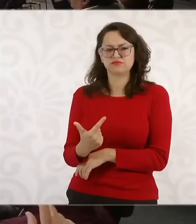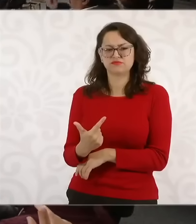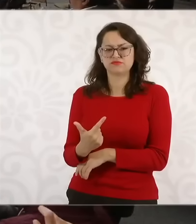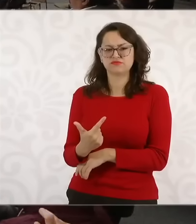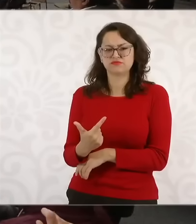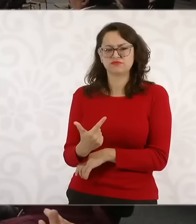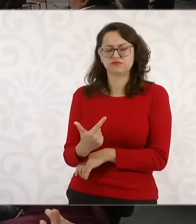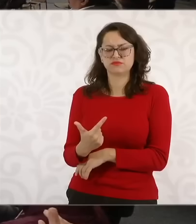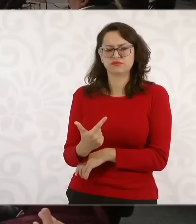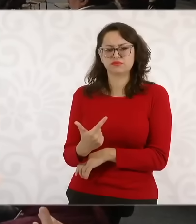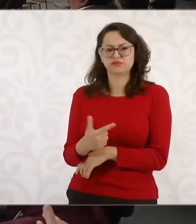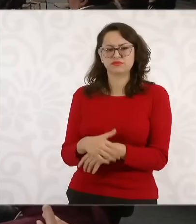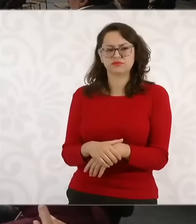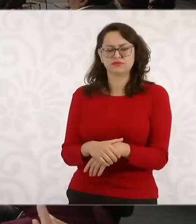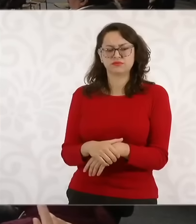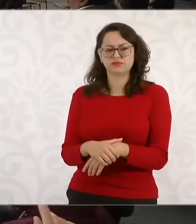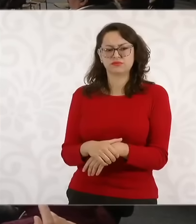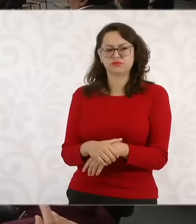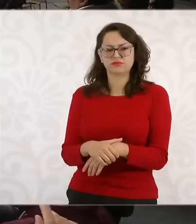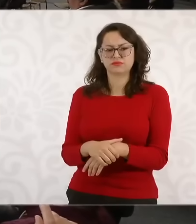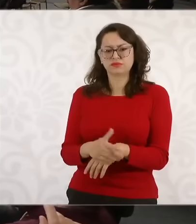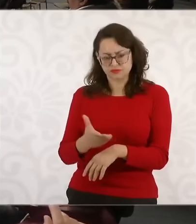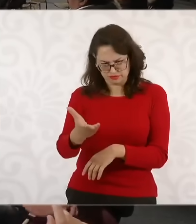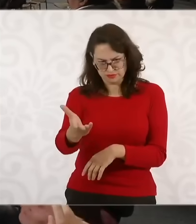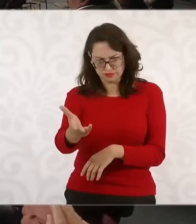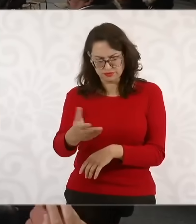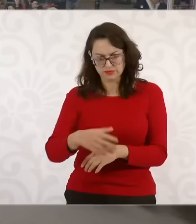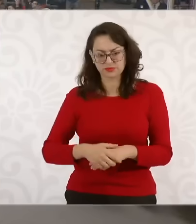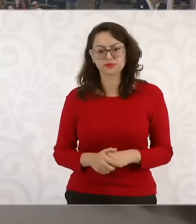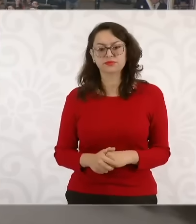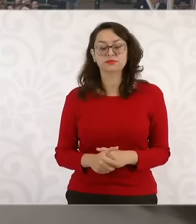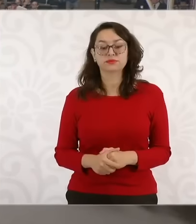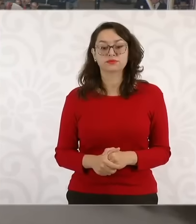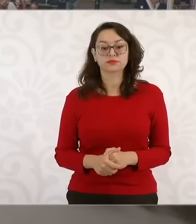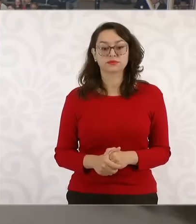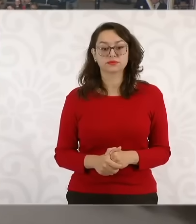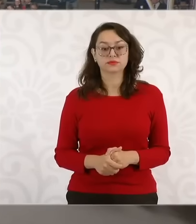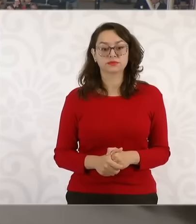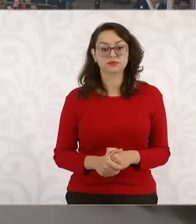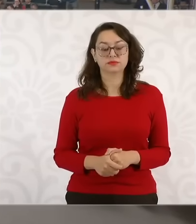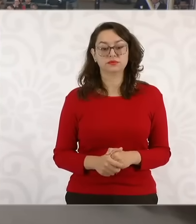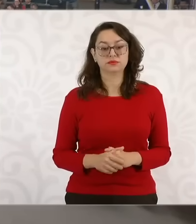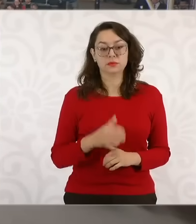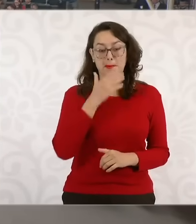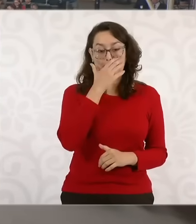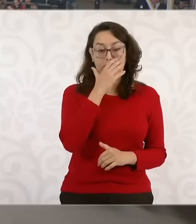aniversario. A ver, ¿por qué no platicas,